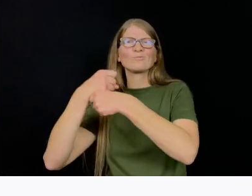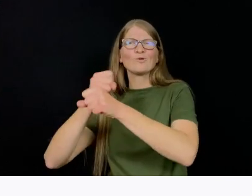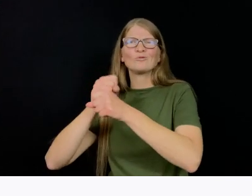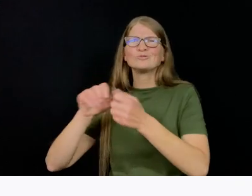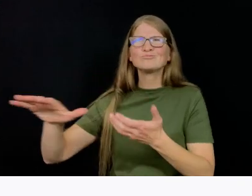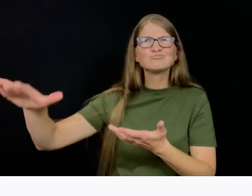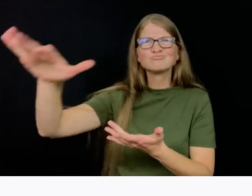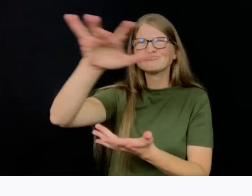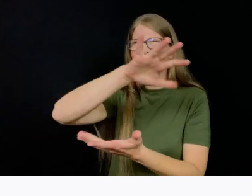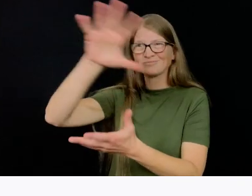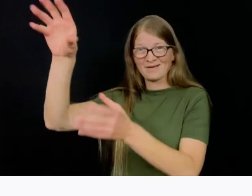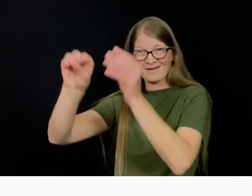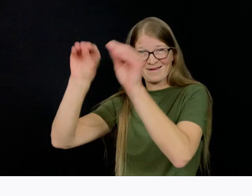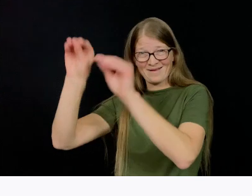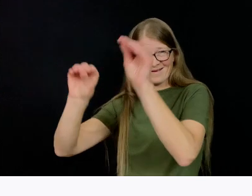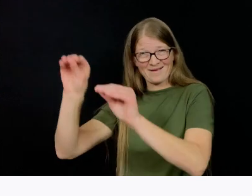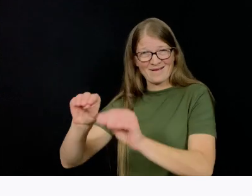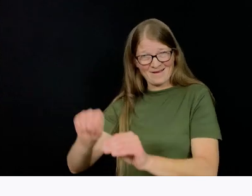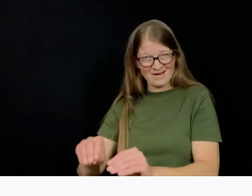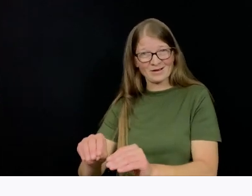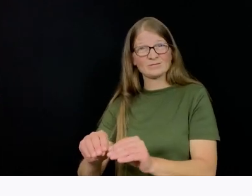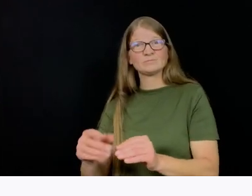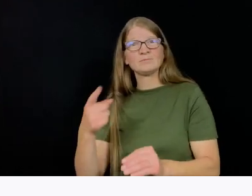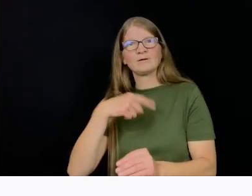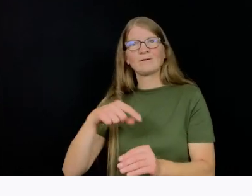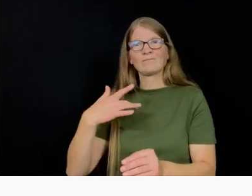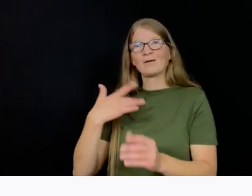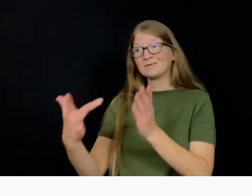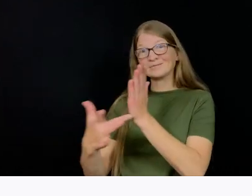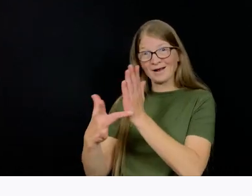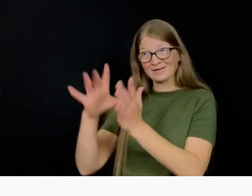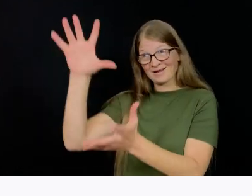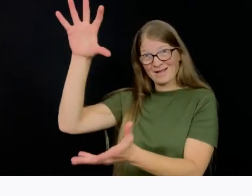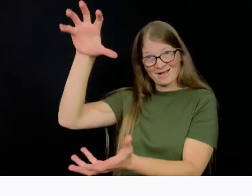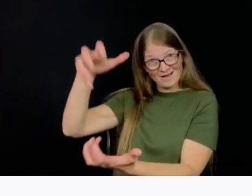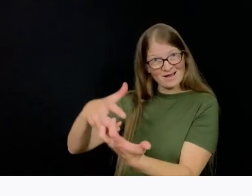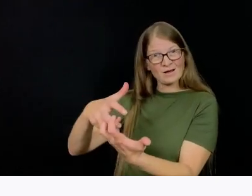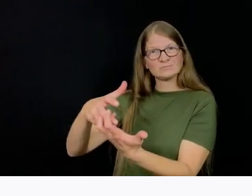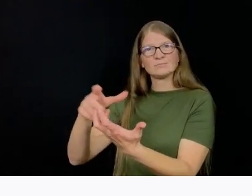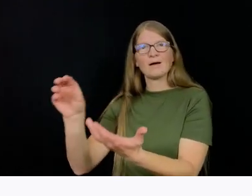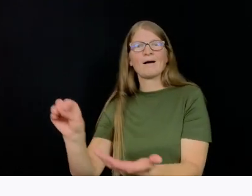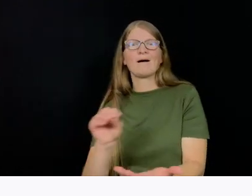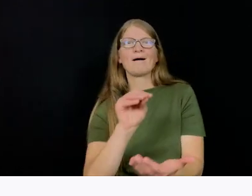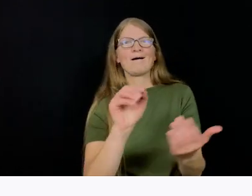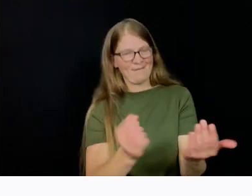والذي يفهم الأشكال والمفاهيم المختلفة مثل الكشكشة أو "الدنيم الكلاسيكي"